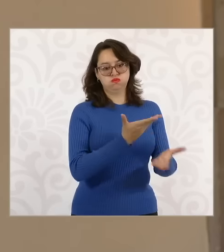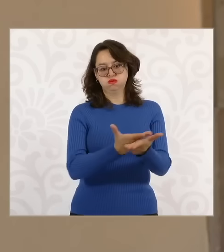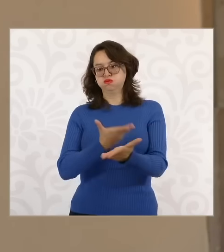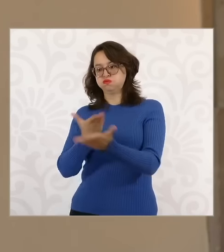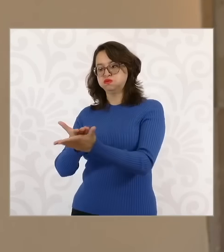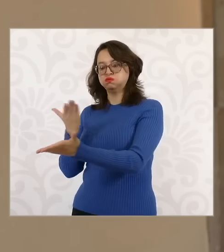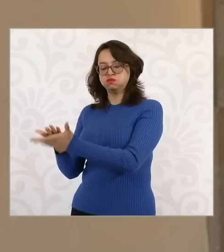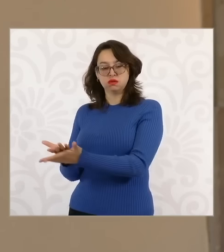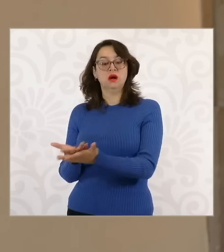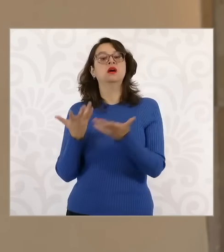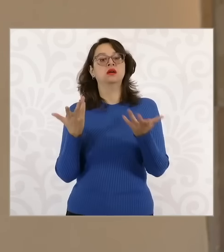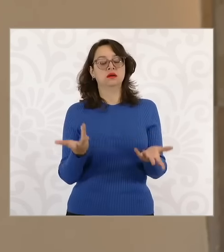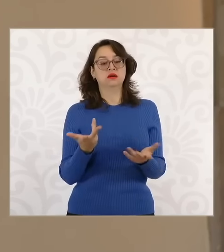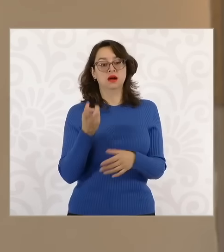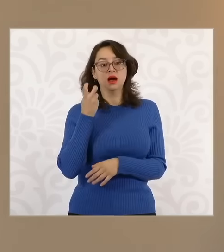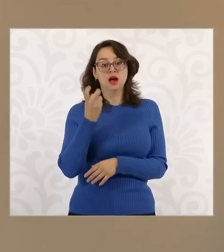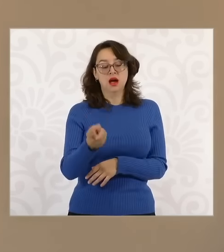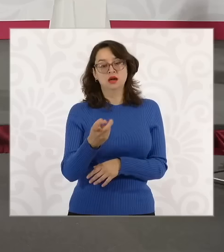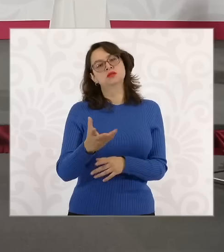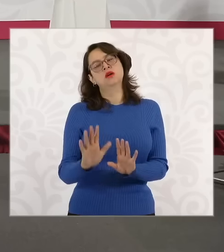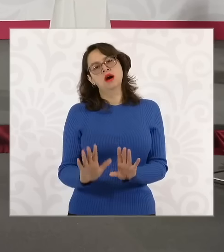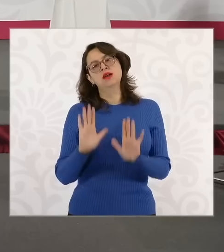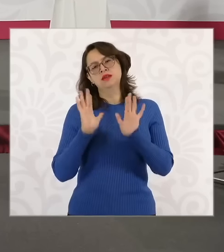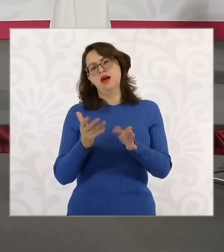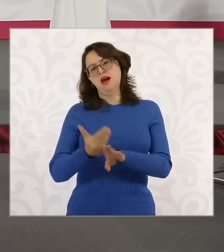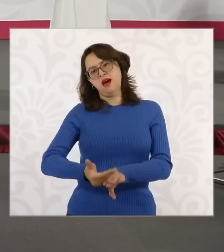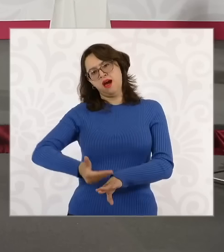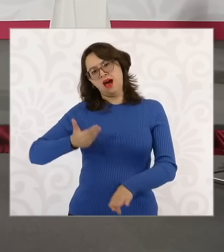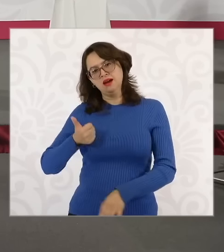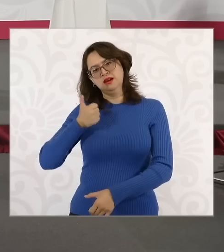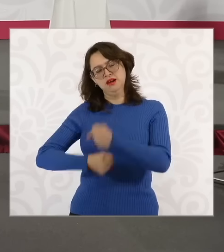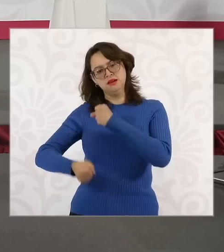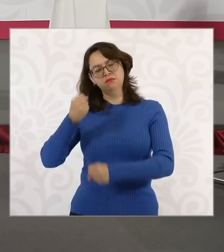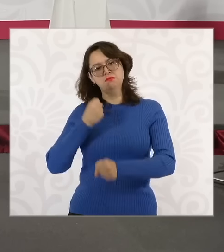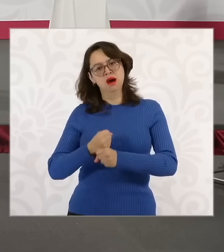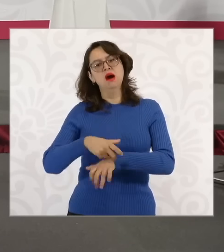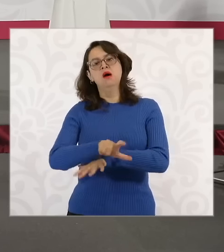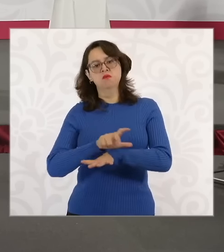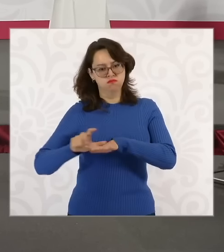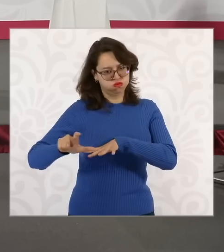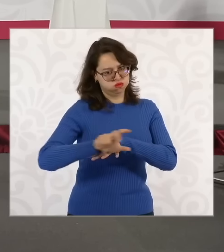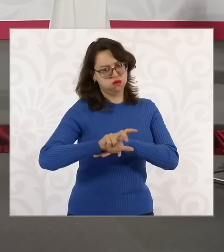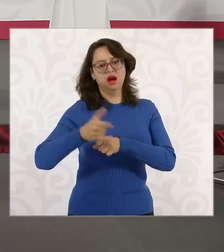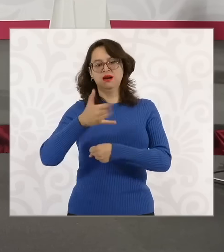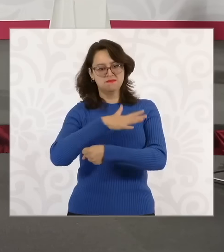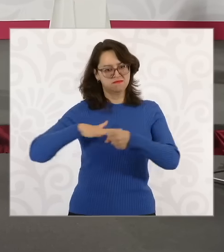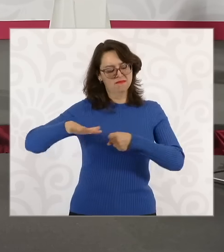previas que significaron entre el maya y el corredor interoceánico es que desde las desde